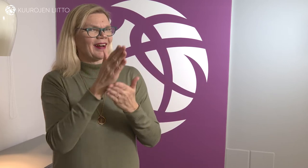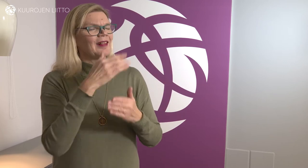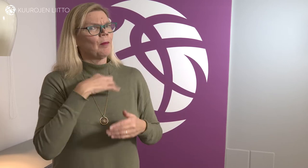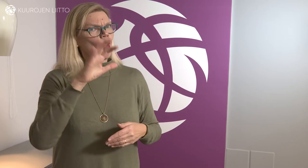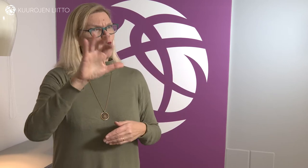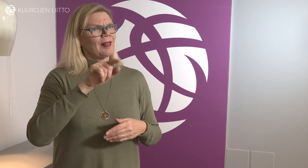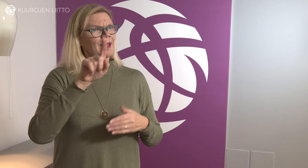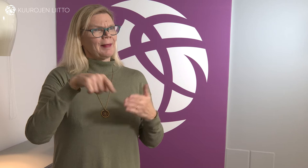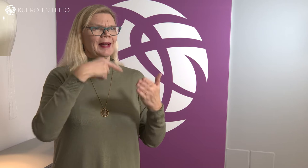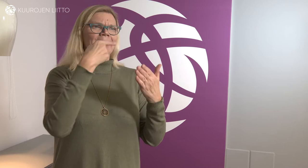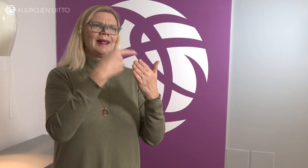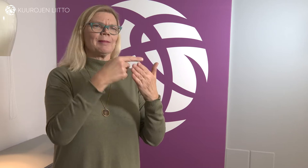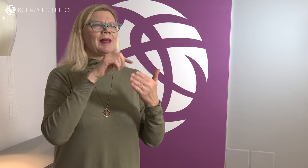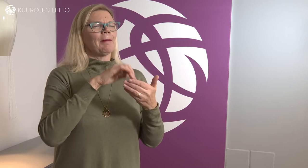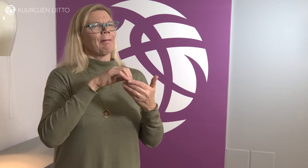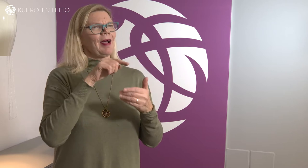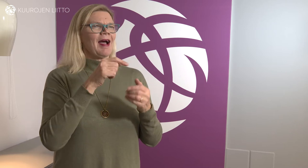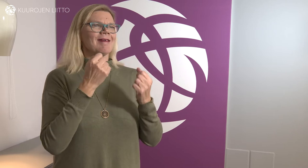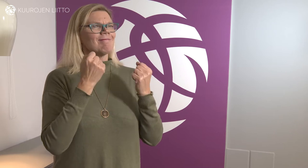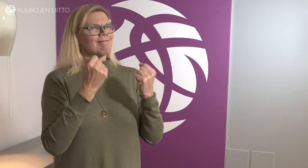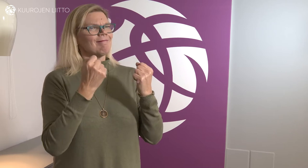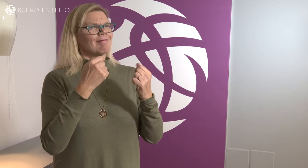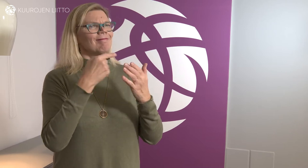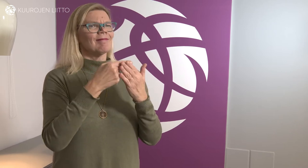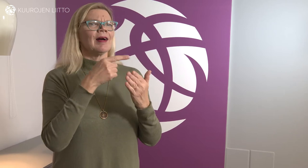ja siksi päädyimme siihen.